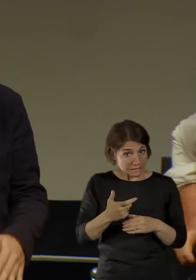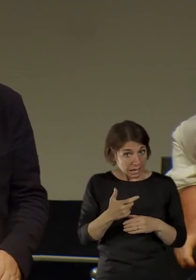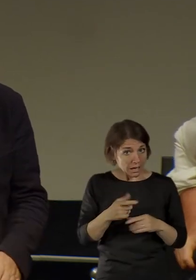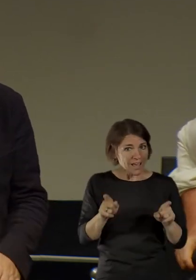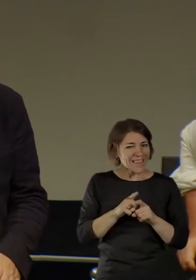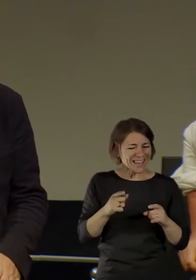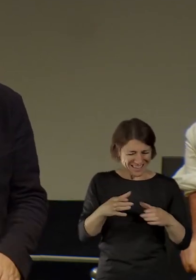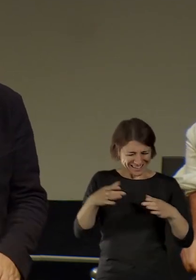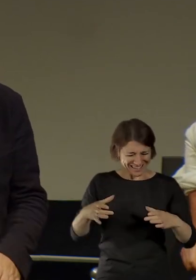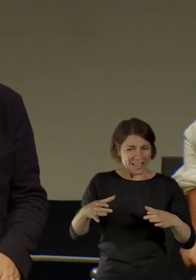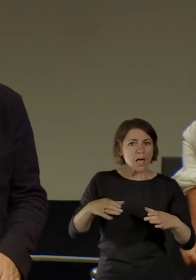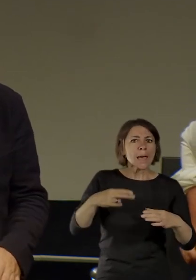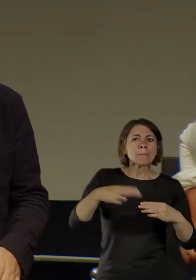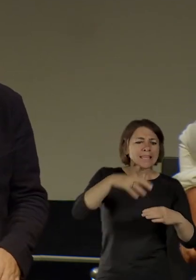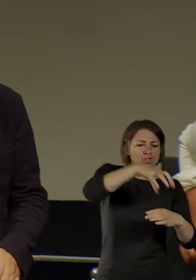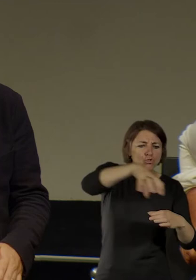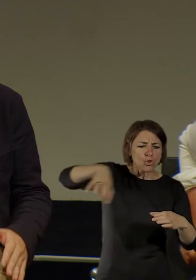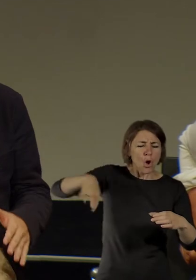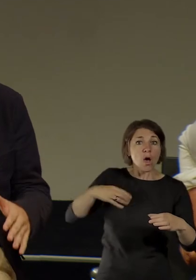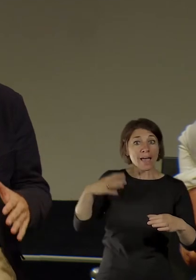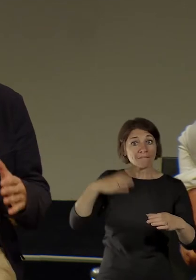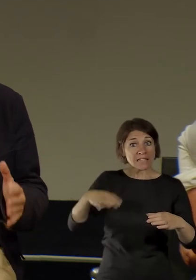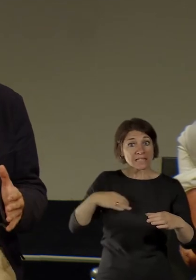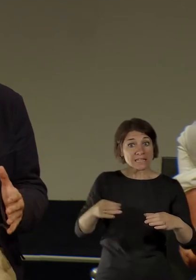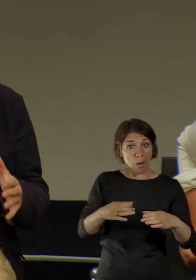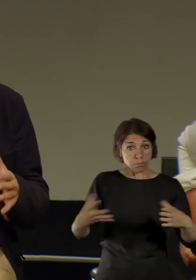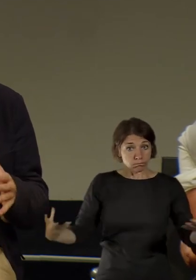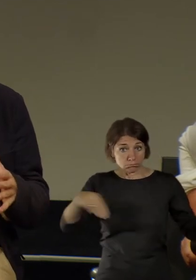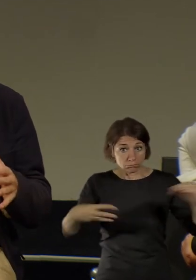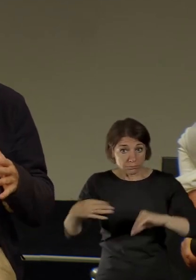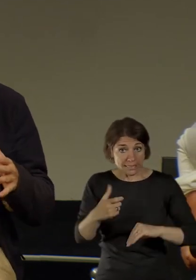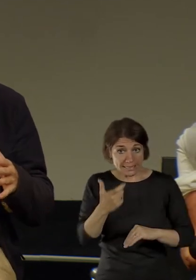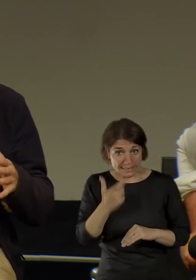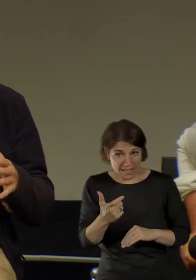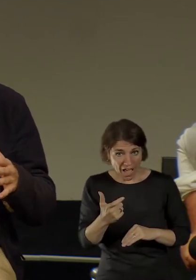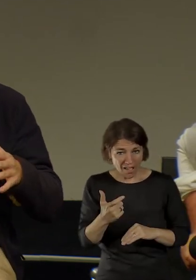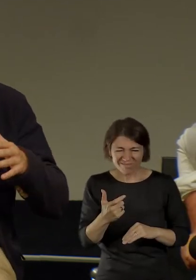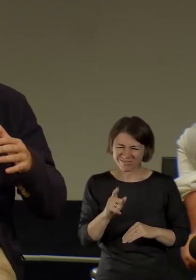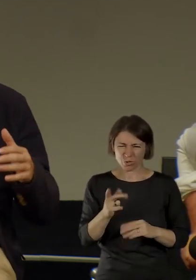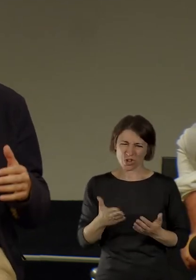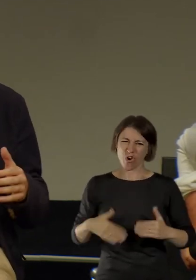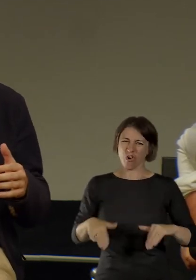Ale otevřená krajina je fenomén. A z toho, jak se dneska posuzuje